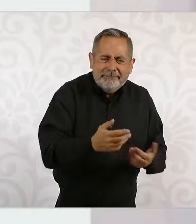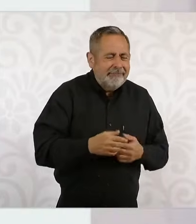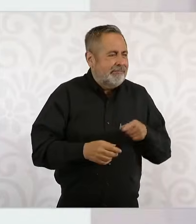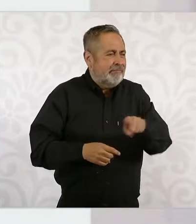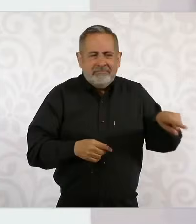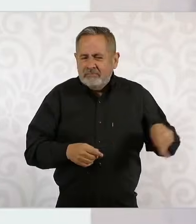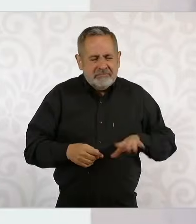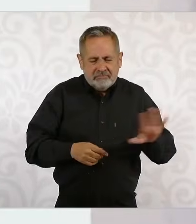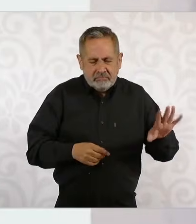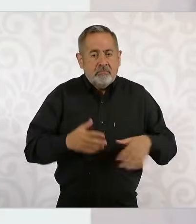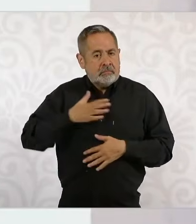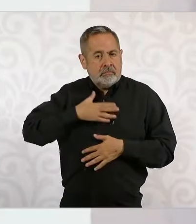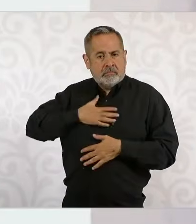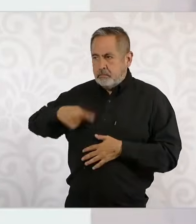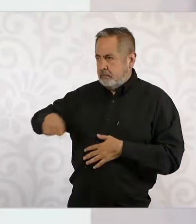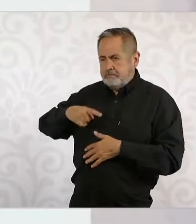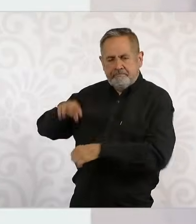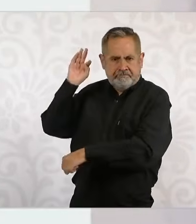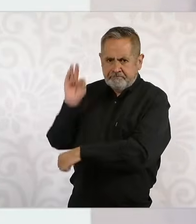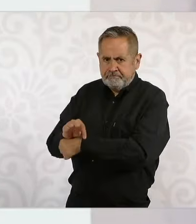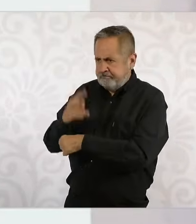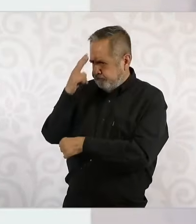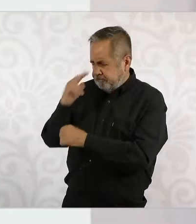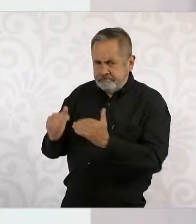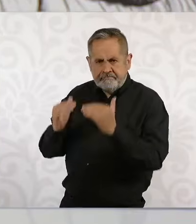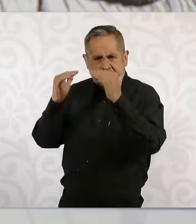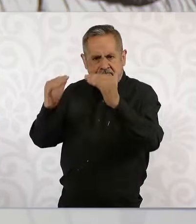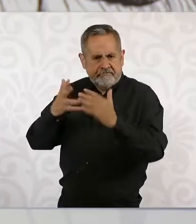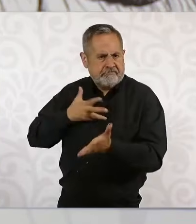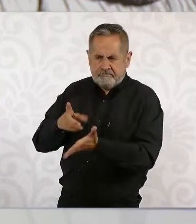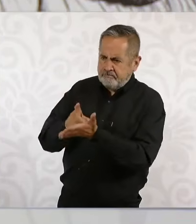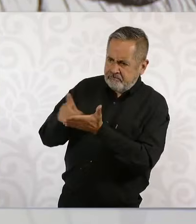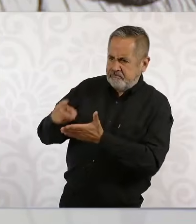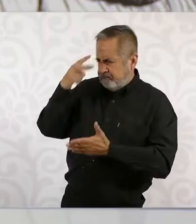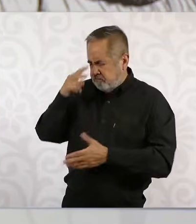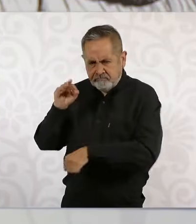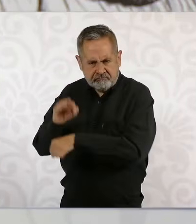siempre vamos a defender la soberanía, vamos a defender el derecho de México, vamos a defender